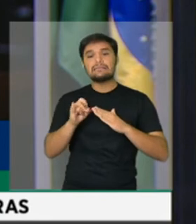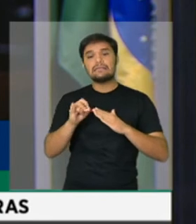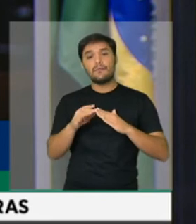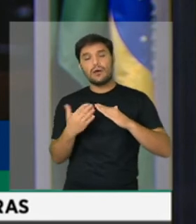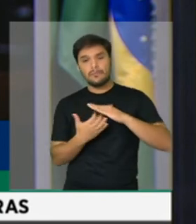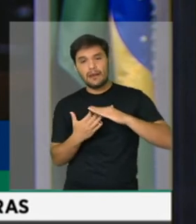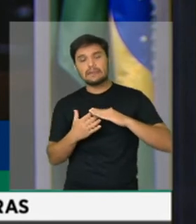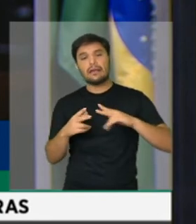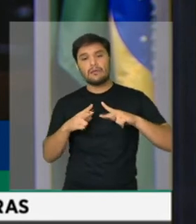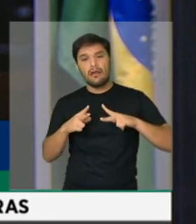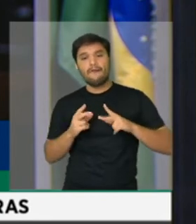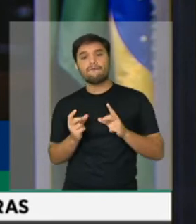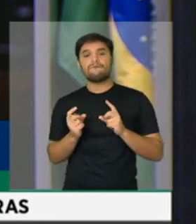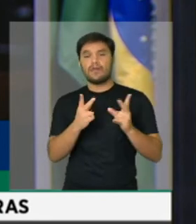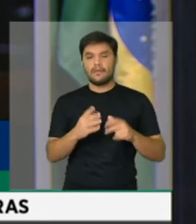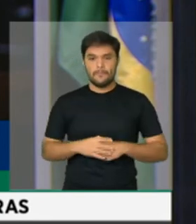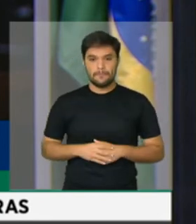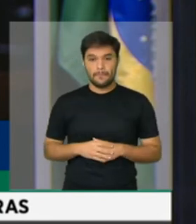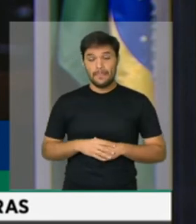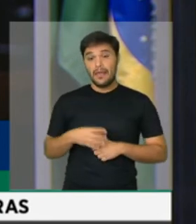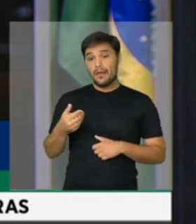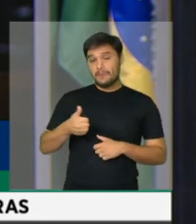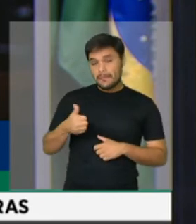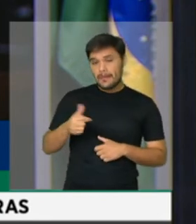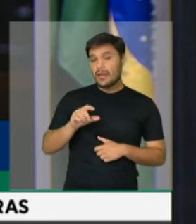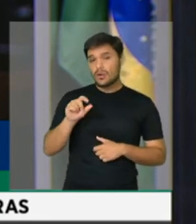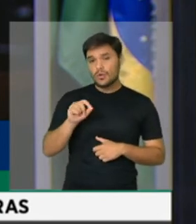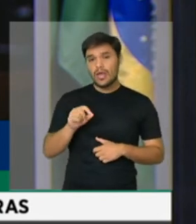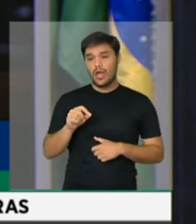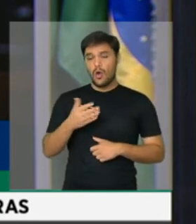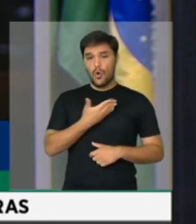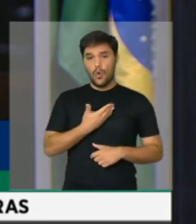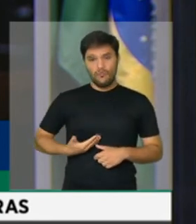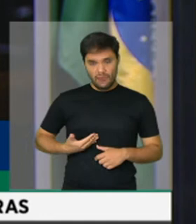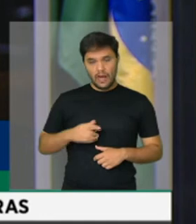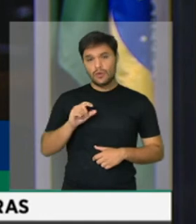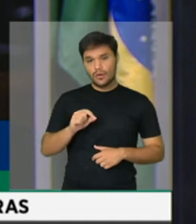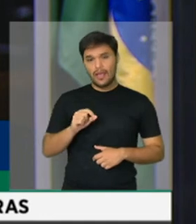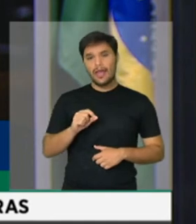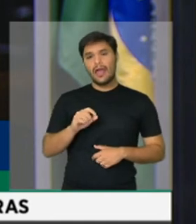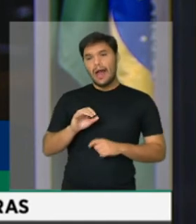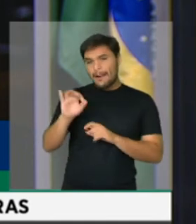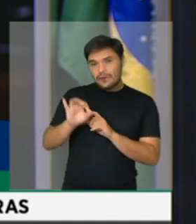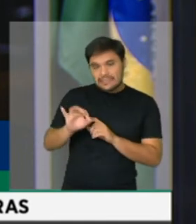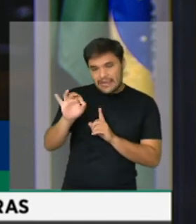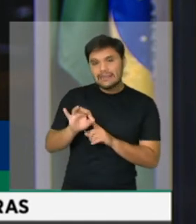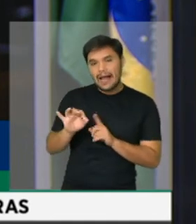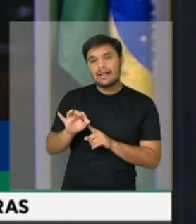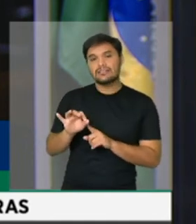PARCIALMENTE ACATADA. ADEMAIS SEGURANÇA JURÍDICA SUBMETIDOS ATUAIS EMPREGADOS DA ELETROBRAS PROPUSEMOS ALGUMAS SOLUÇÕES PARA ENDEREÇAR SUA SITUAÇÃO NA